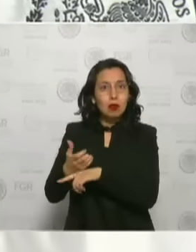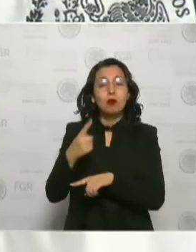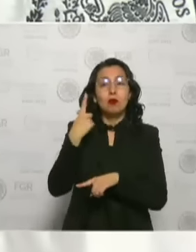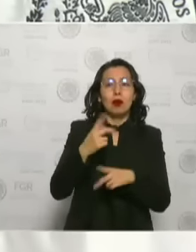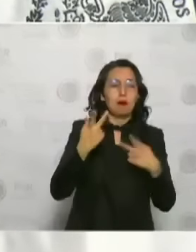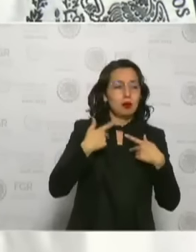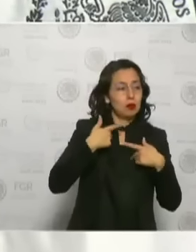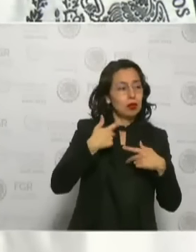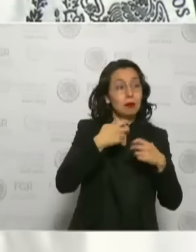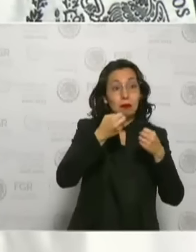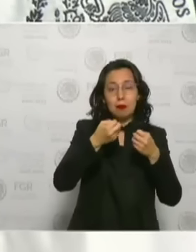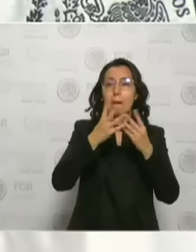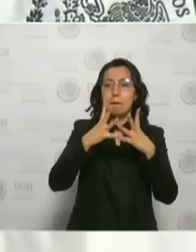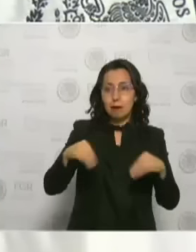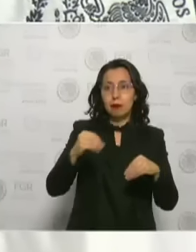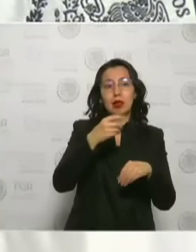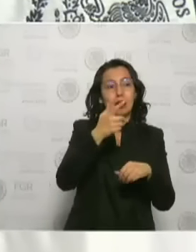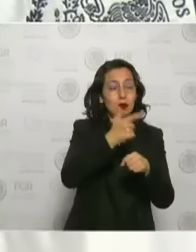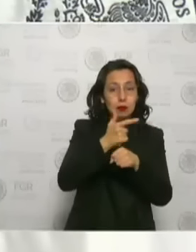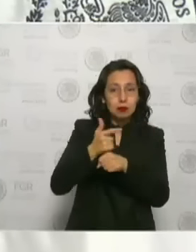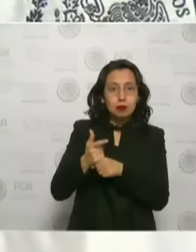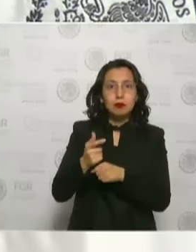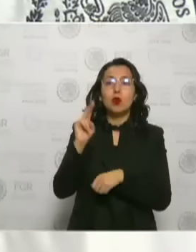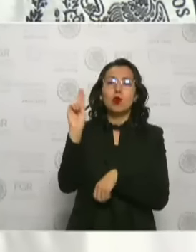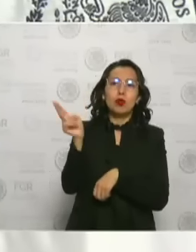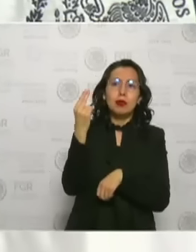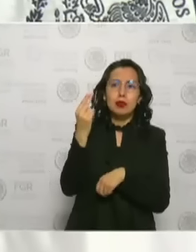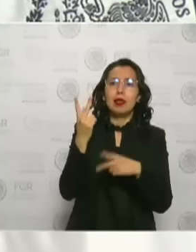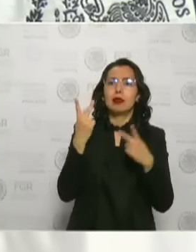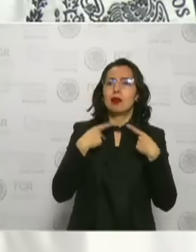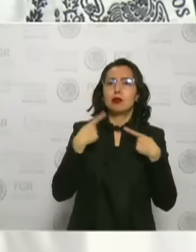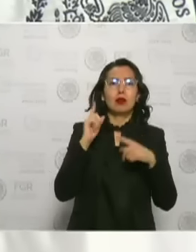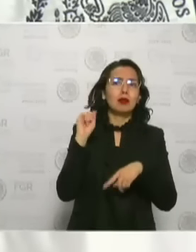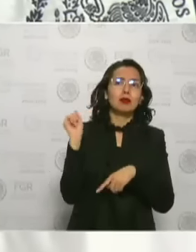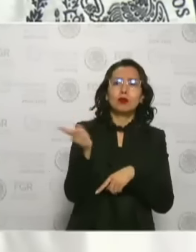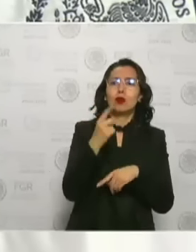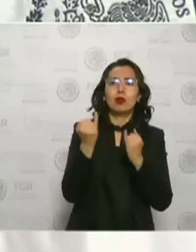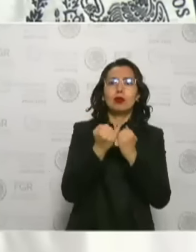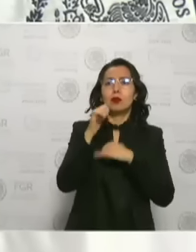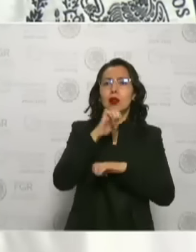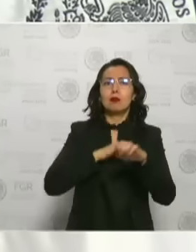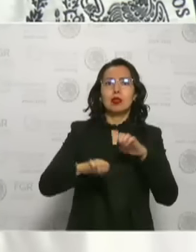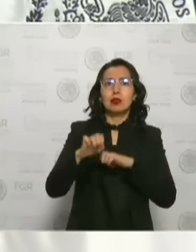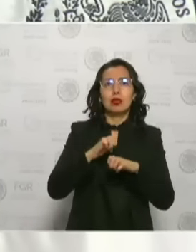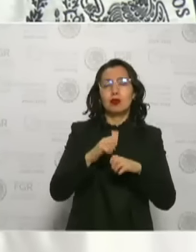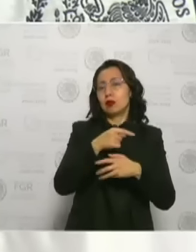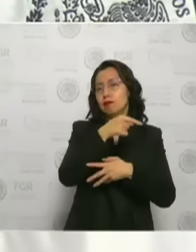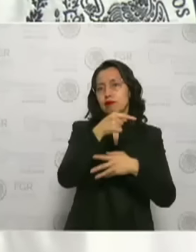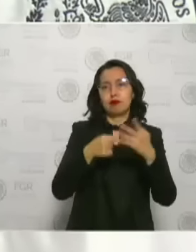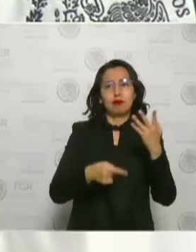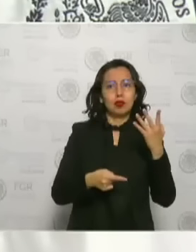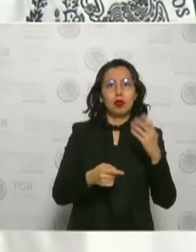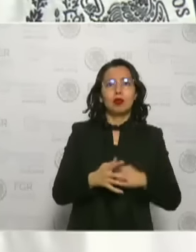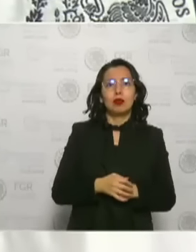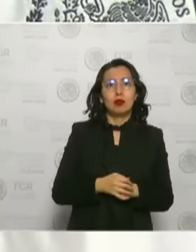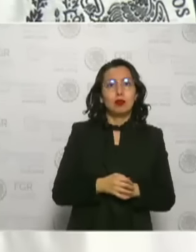personas, las universidades, la sociedad civil y los empresarios, entre otros, todos los actores